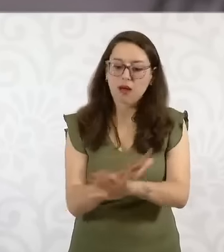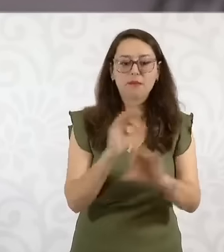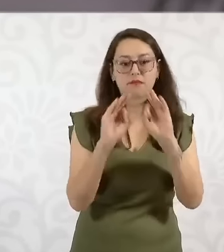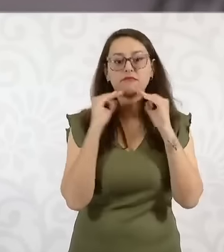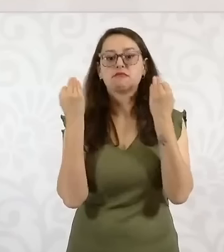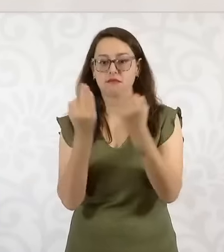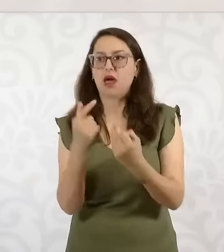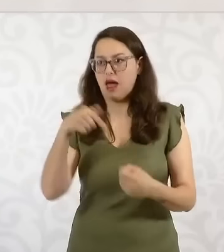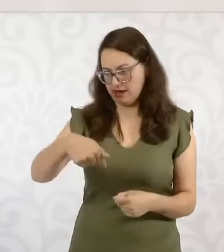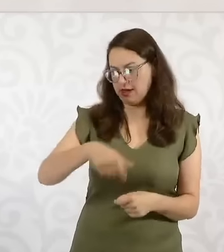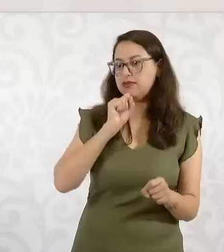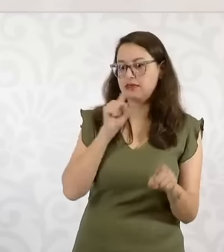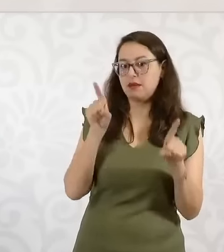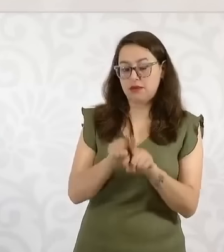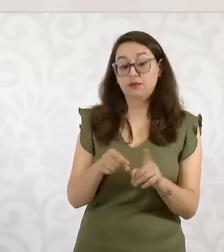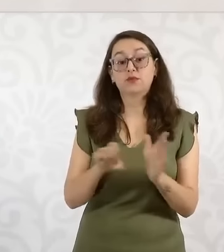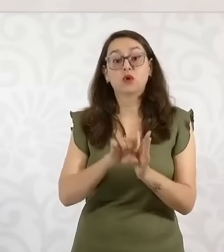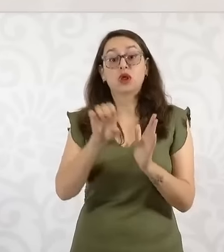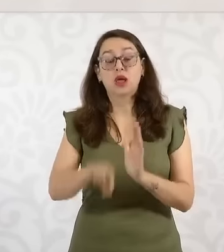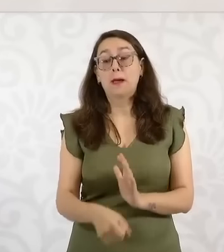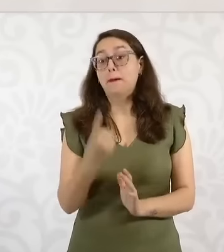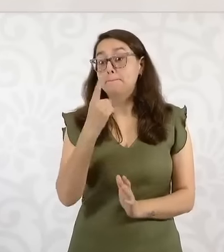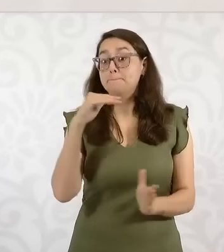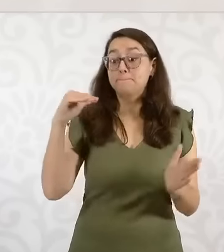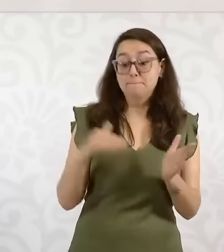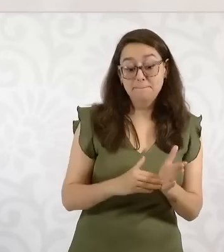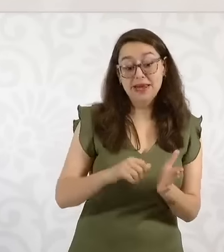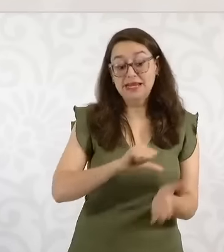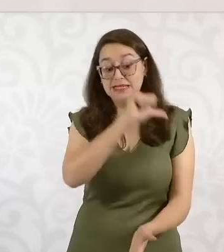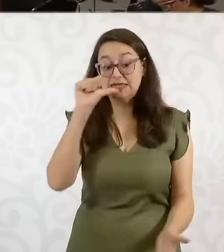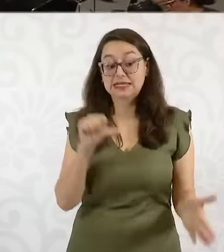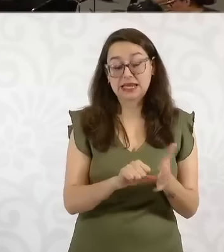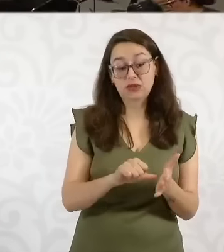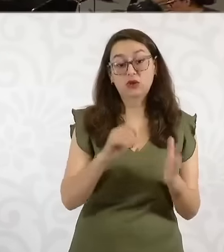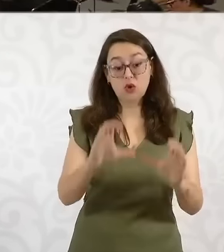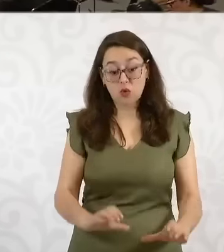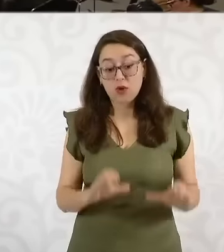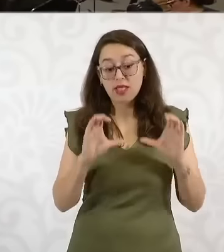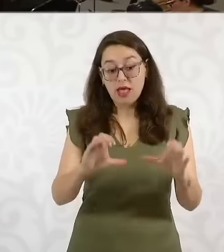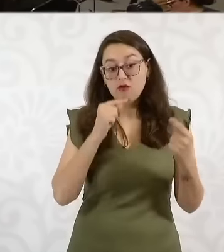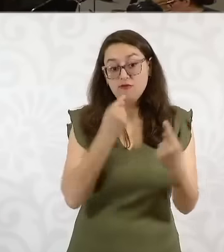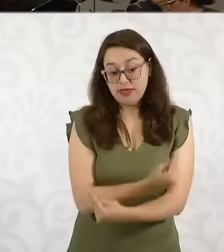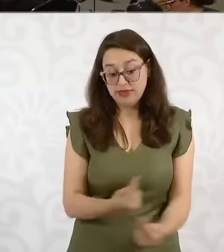Una de ellas pues son las 1000 los 1000 centros de educación y cuidado infantil, eh las antiguas